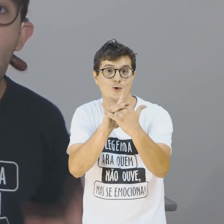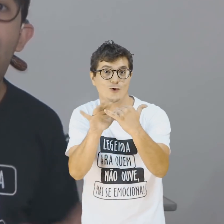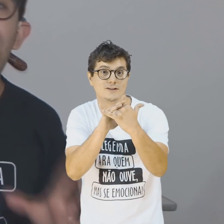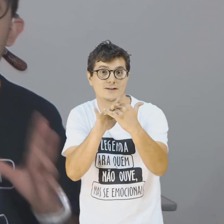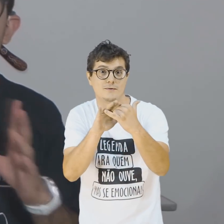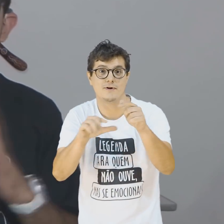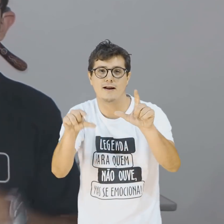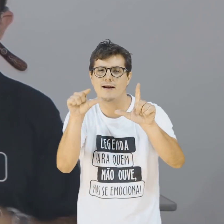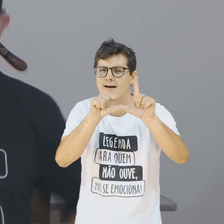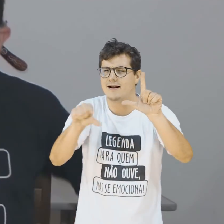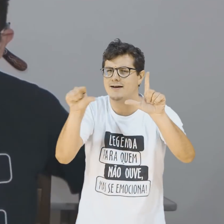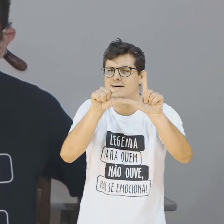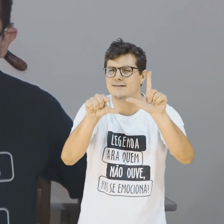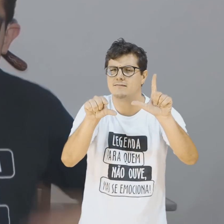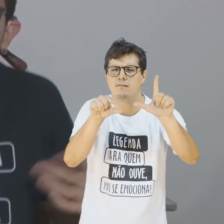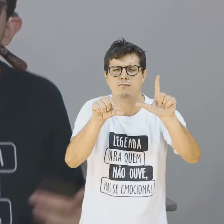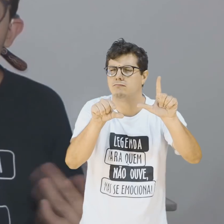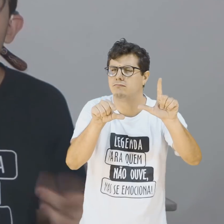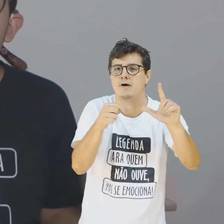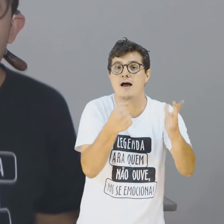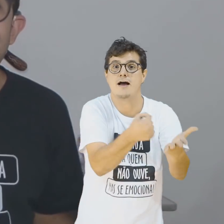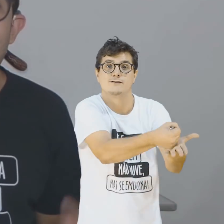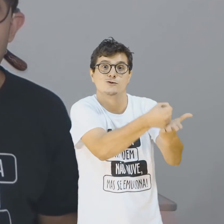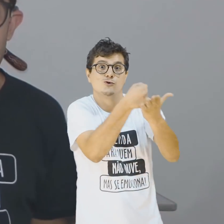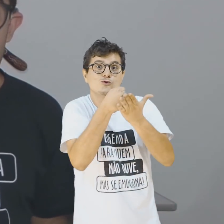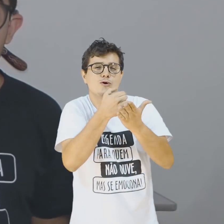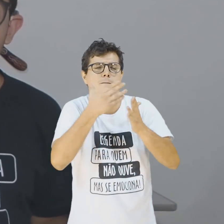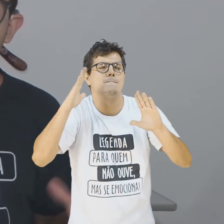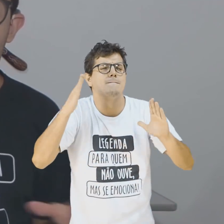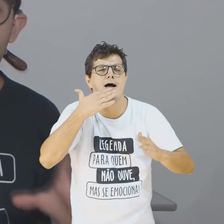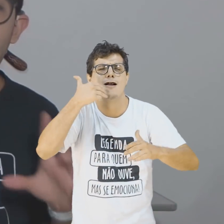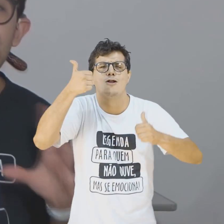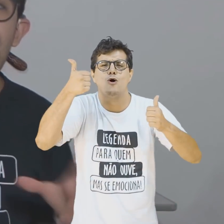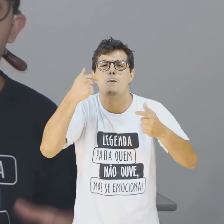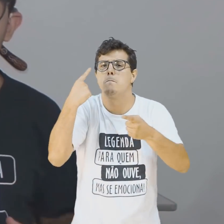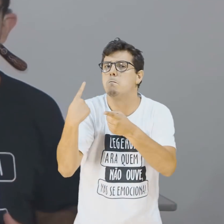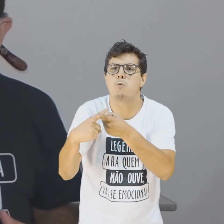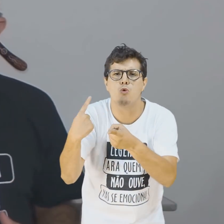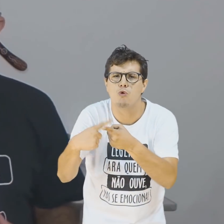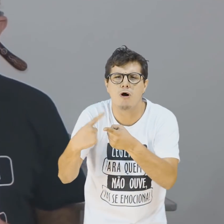Com as legendas, ajuda mais ainda porque os atores